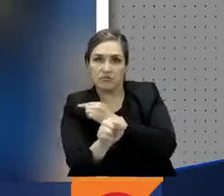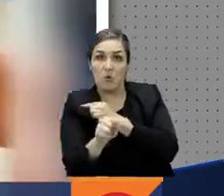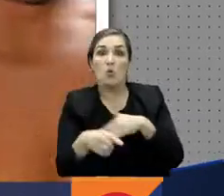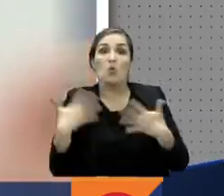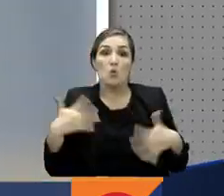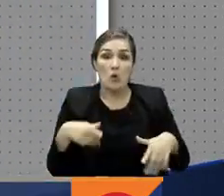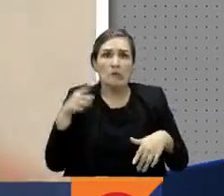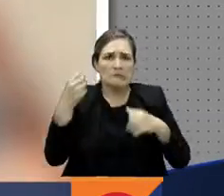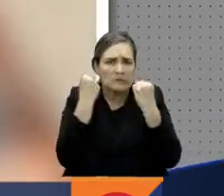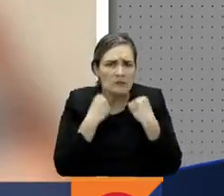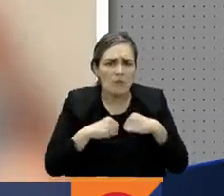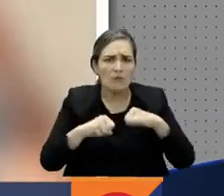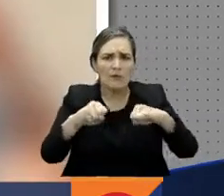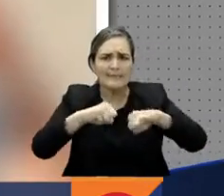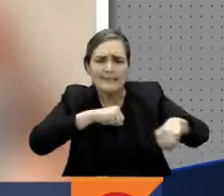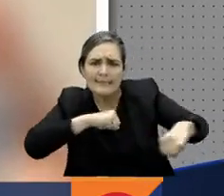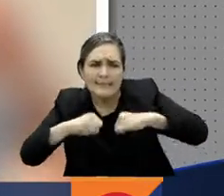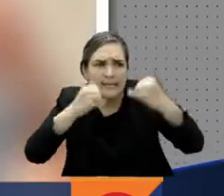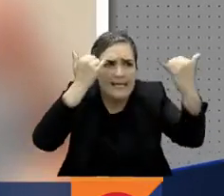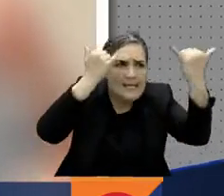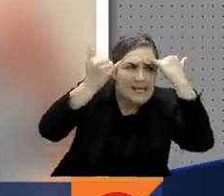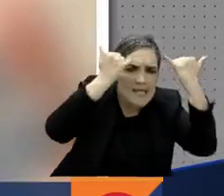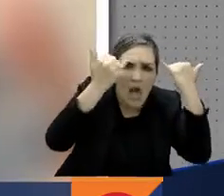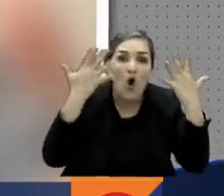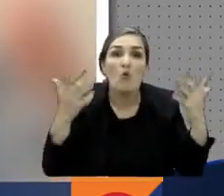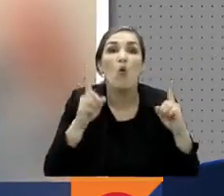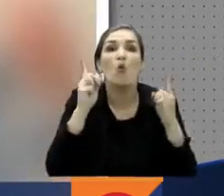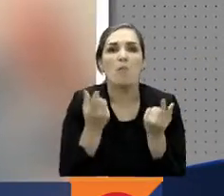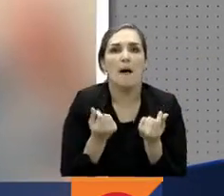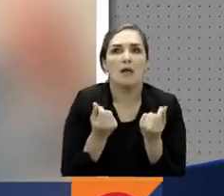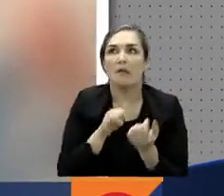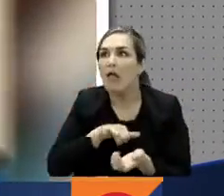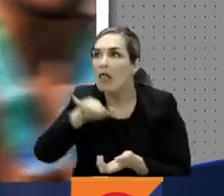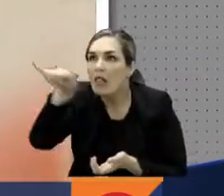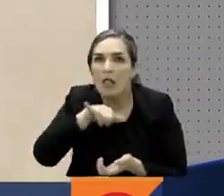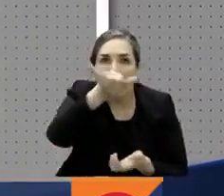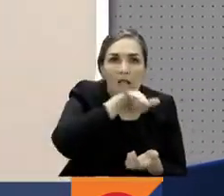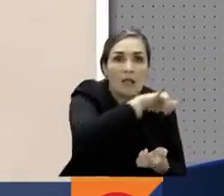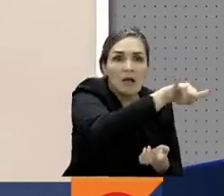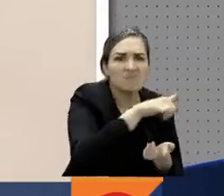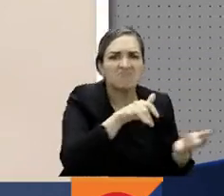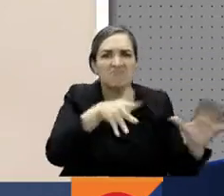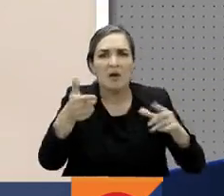NAVEGAR LA ISLA DE MANHATTAN EN NUEVA YORK.